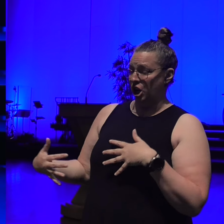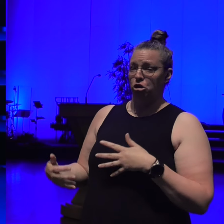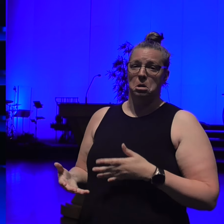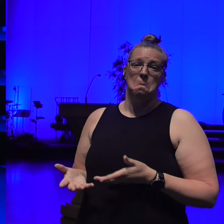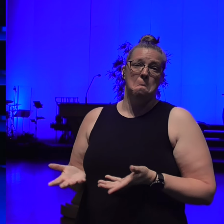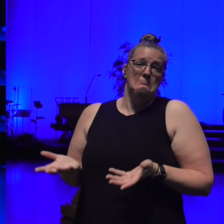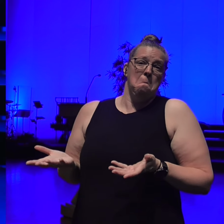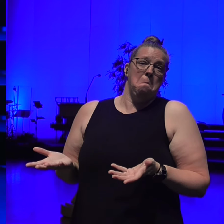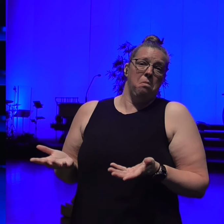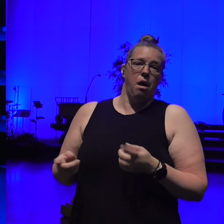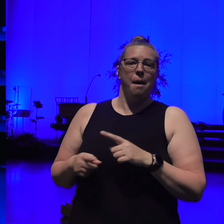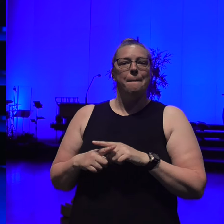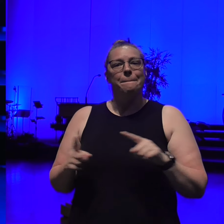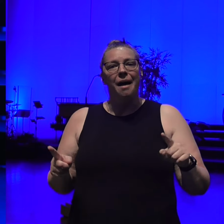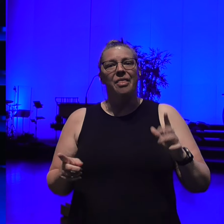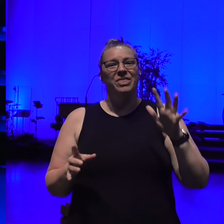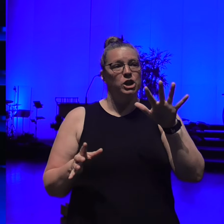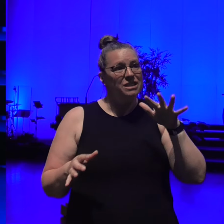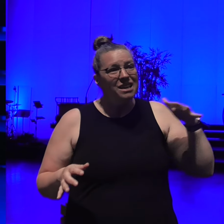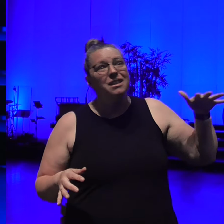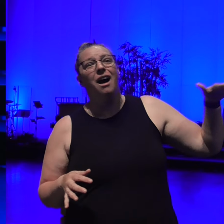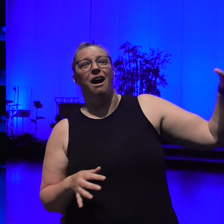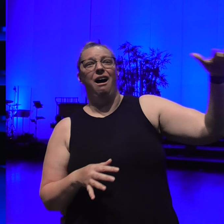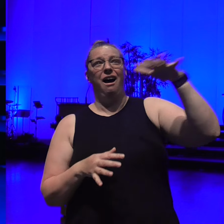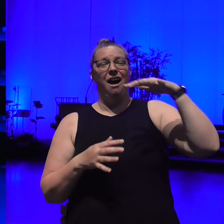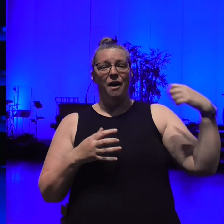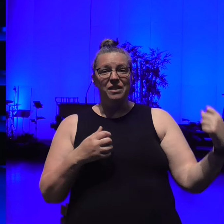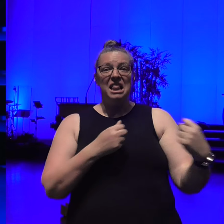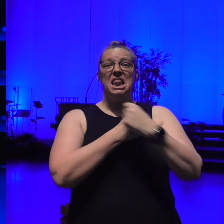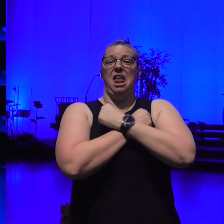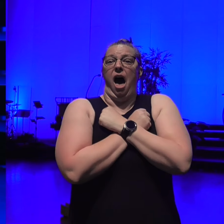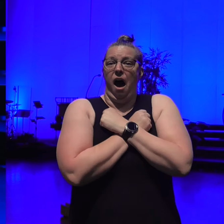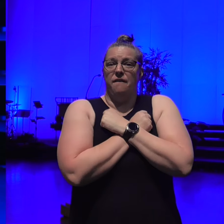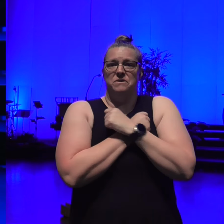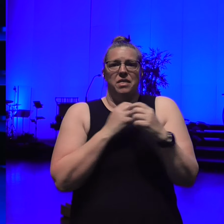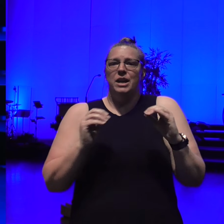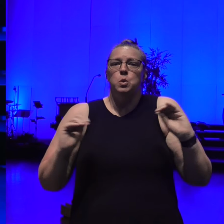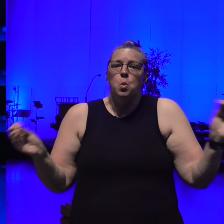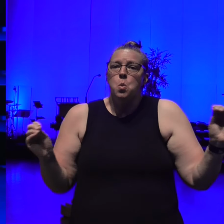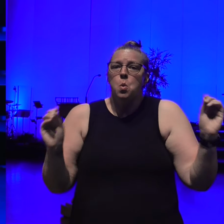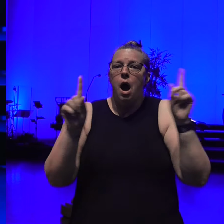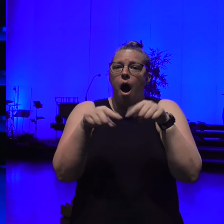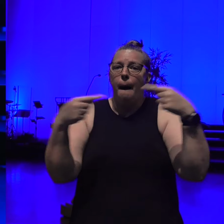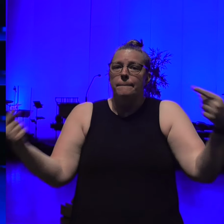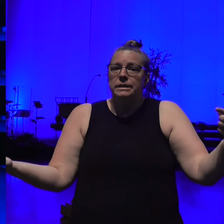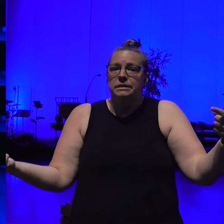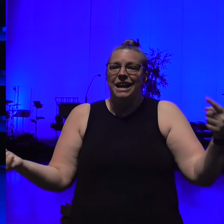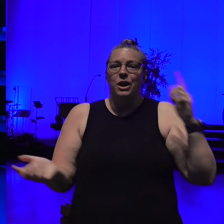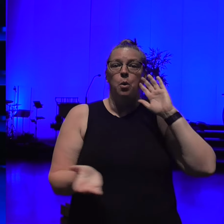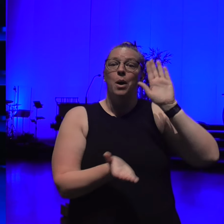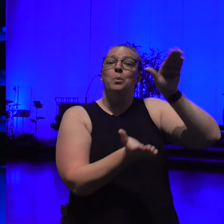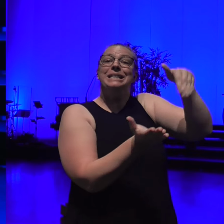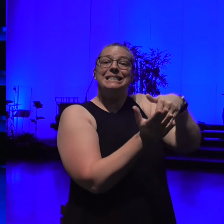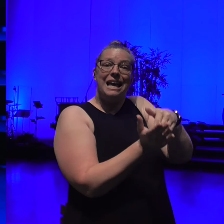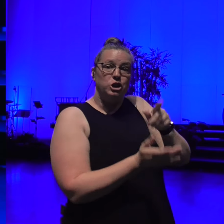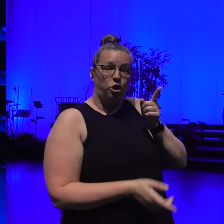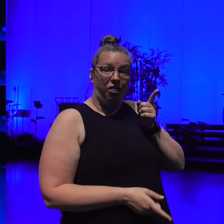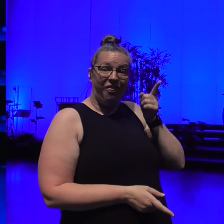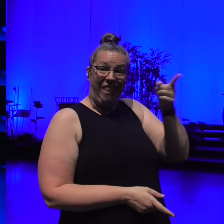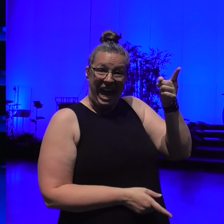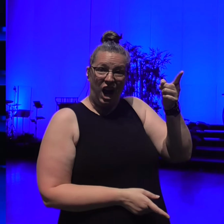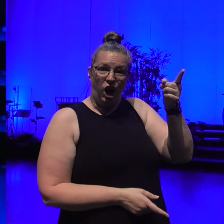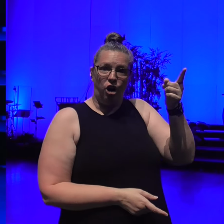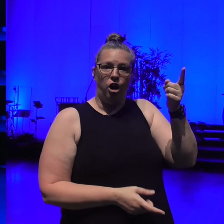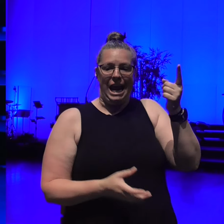de amor que no tiene opuesto. Y cuando nos centramos en él, habla a través de nosotros.